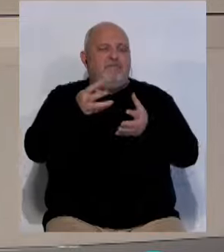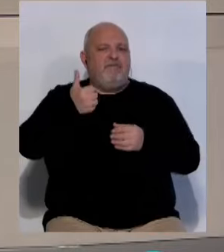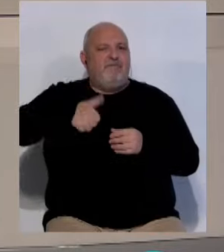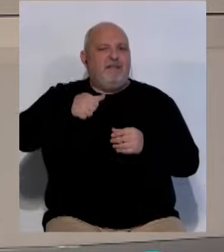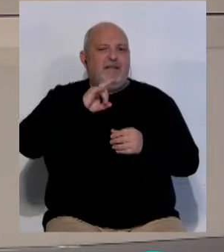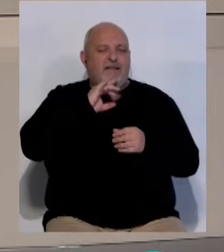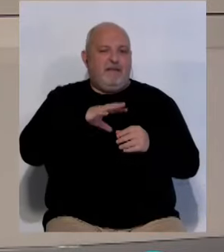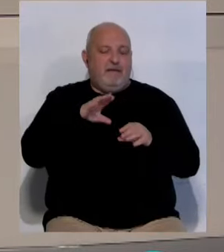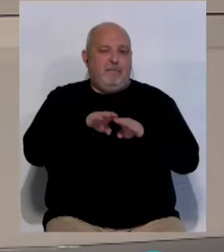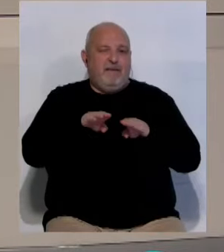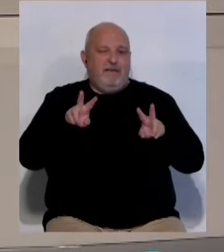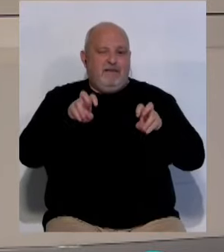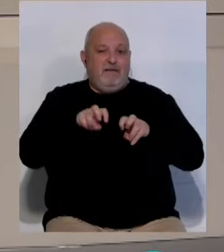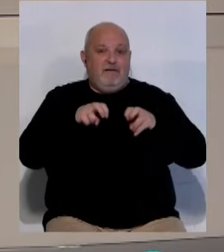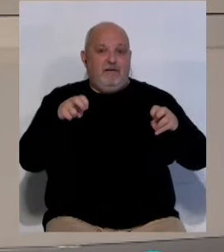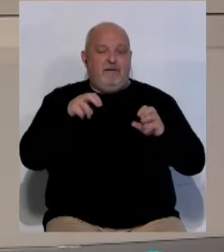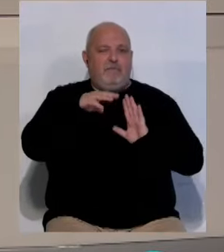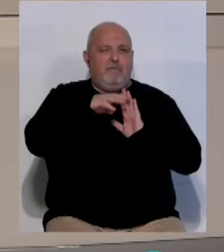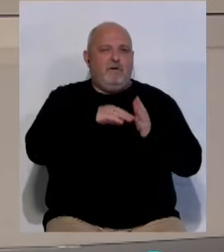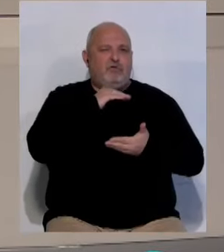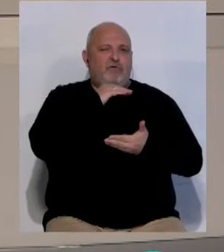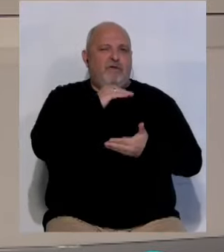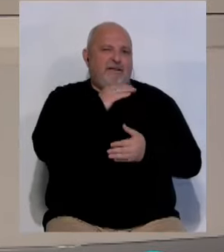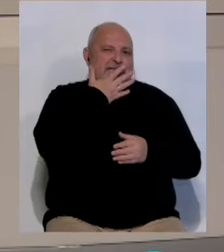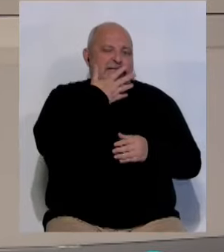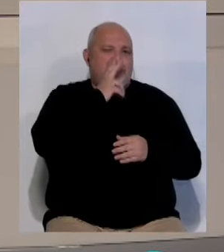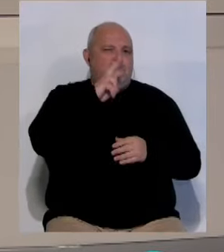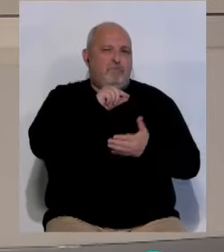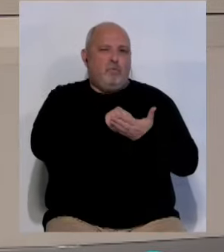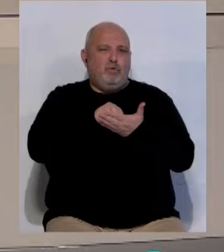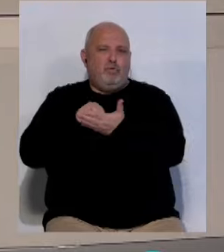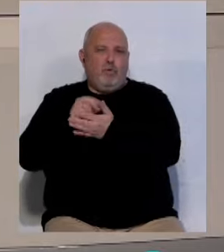la mesa del submarino amarillo con el trofeo a la regularidad a Ramón blanco y también la opinión de